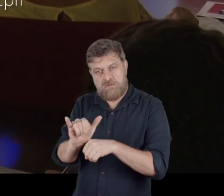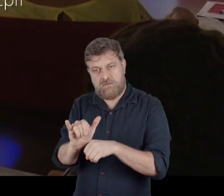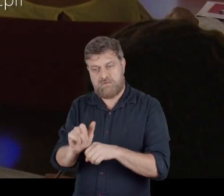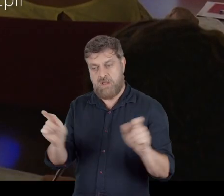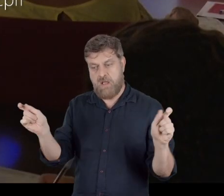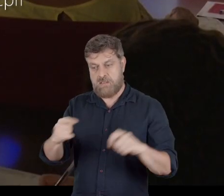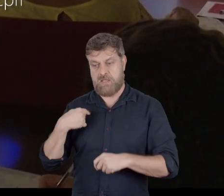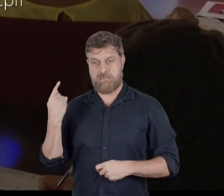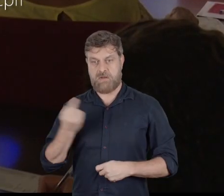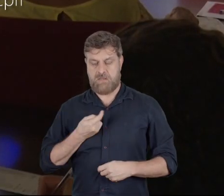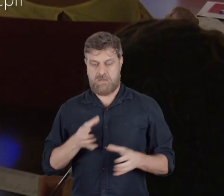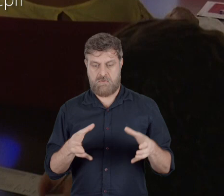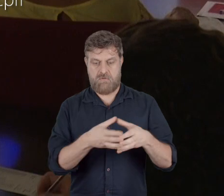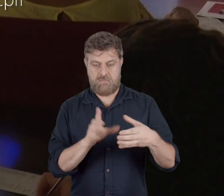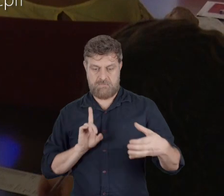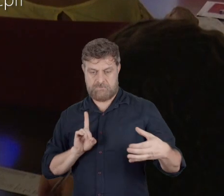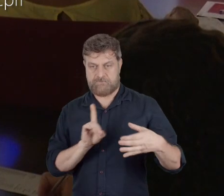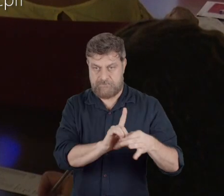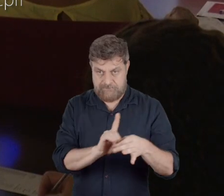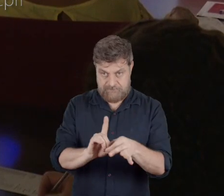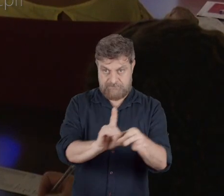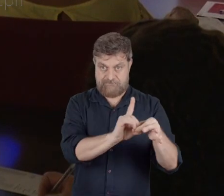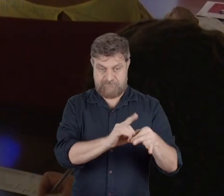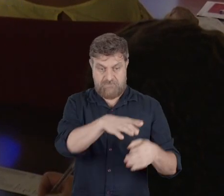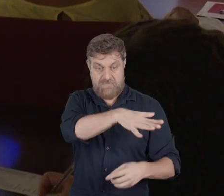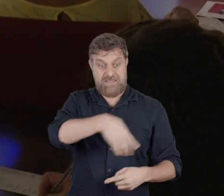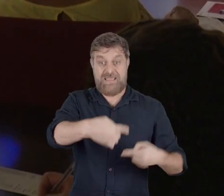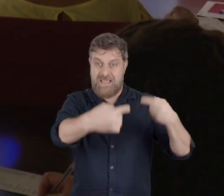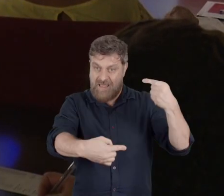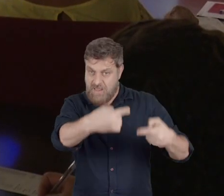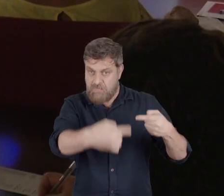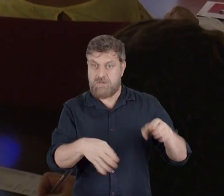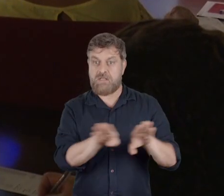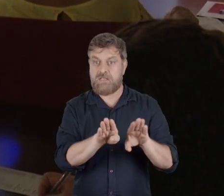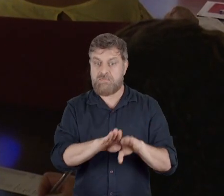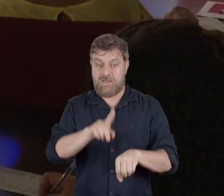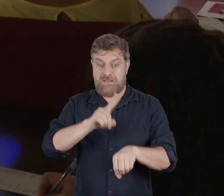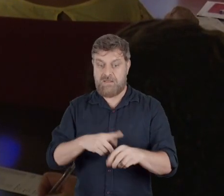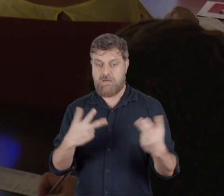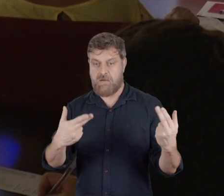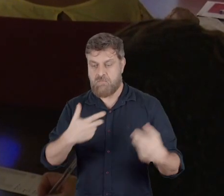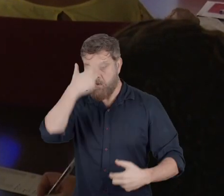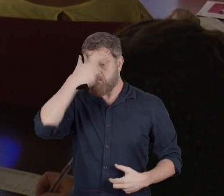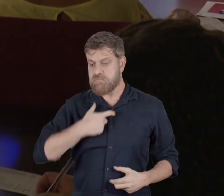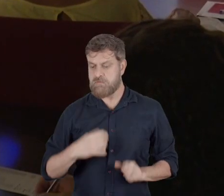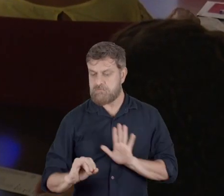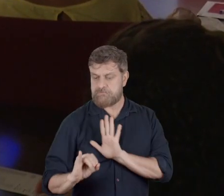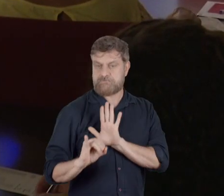com que eu me sinta a pertencente a uma comunidade política, mas mesmo assim desenvolva a minha singularidade